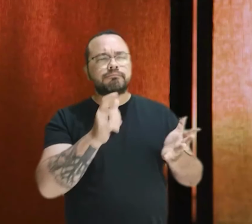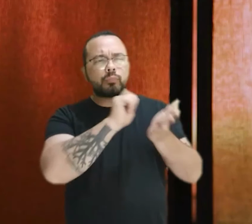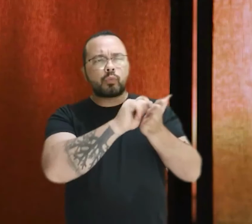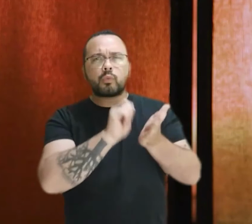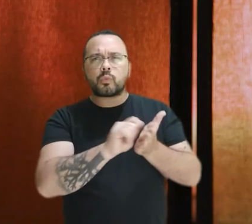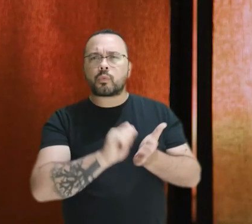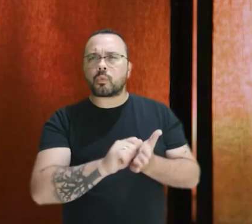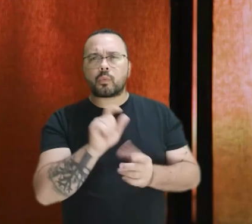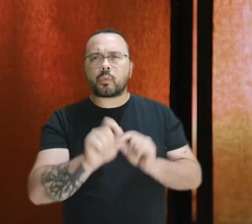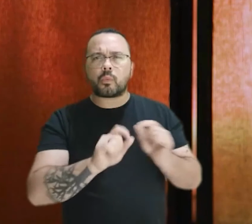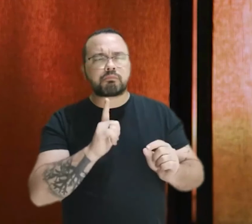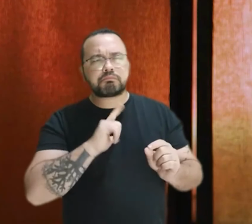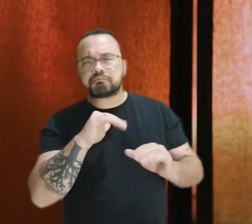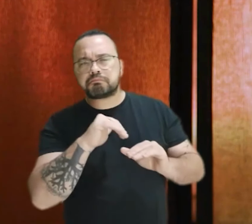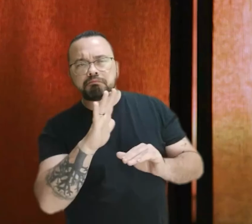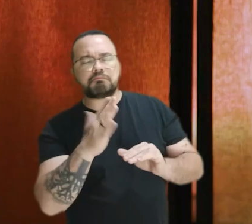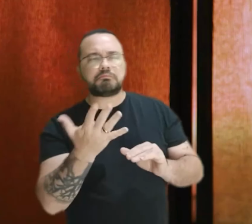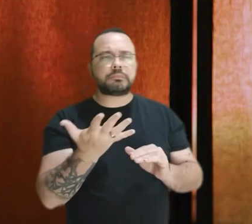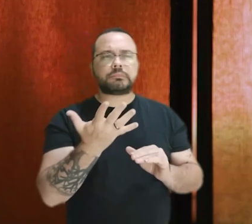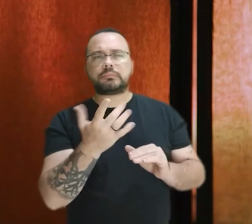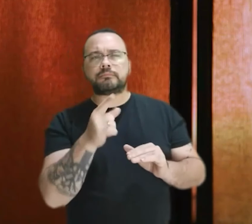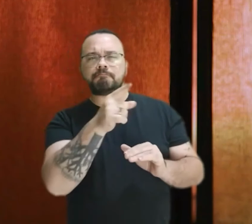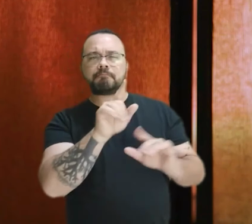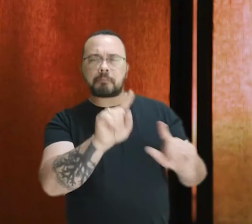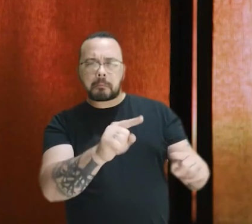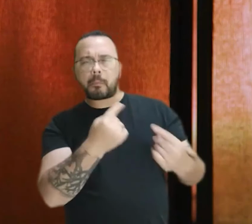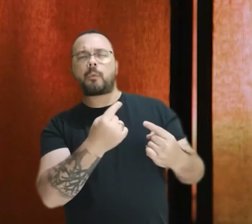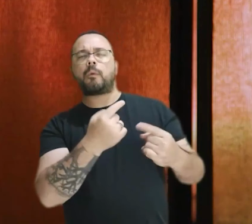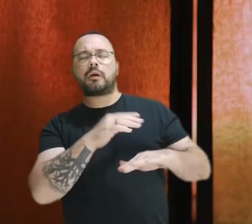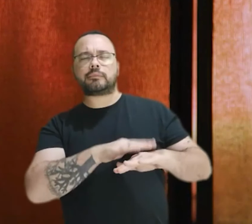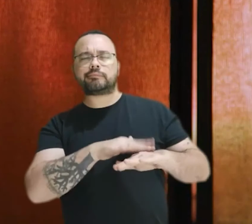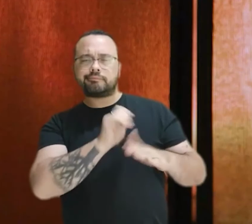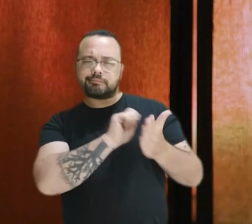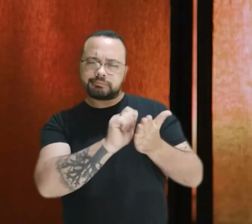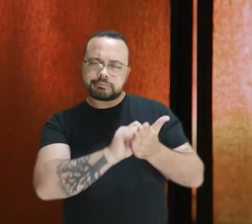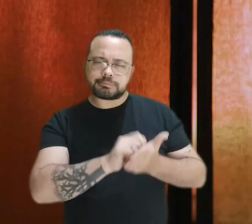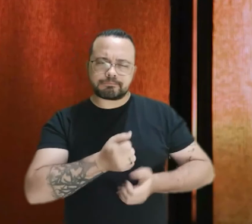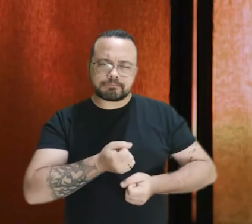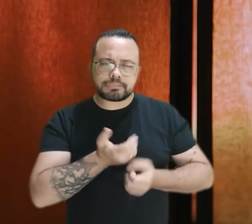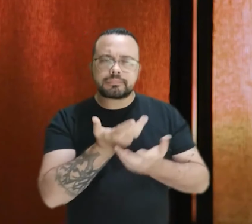Tem alguma coisa que te provoca, assim, pra escrever?